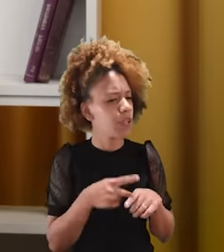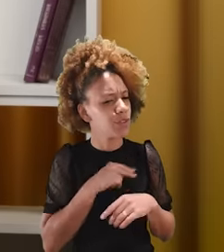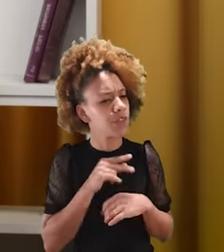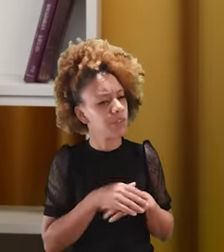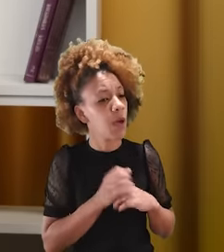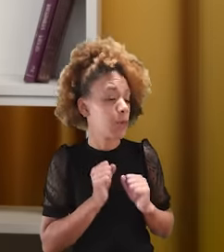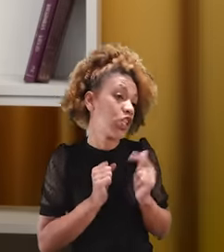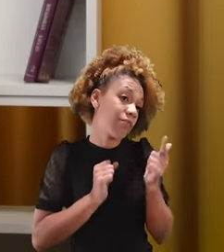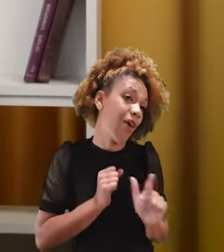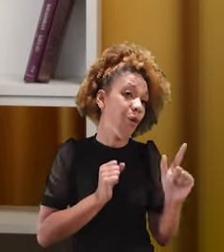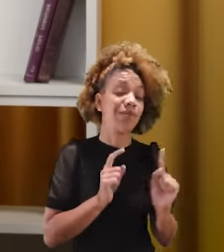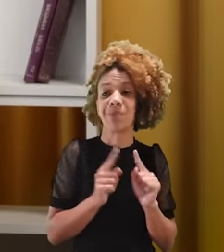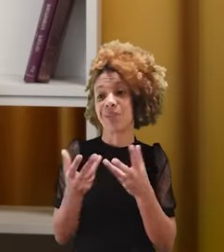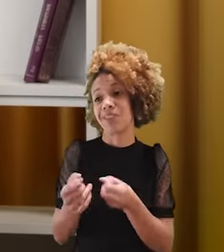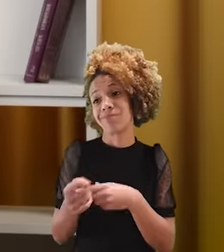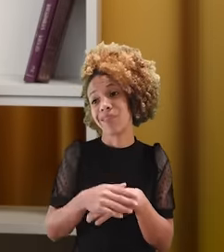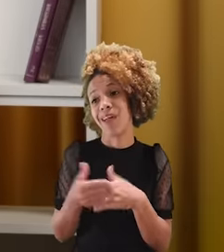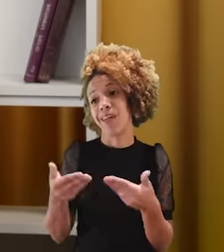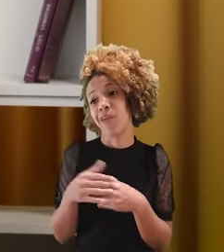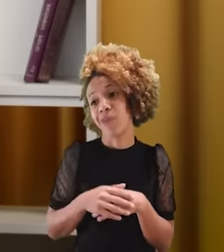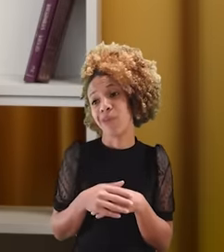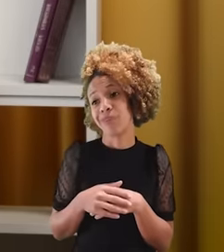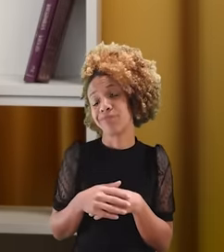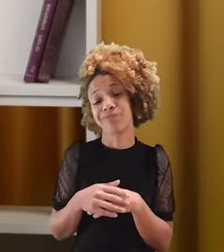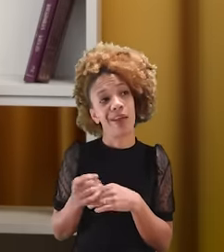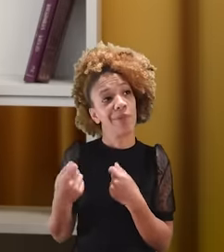fazendo uma outra coisa eu topei isso daqui agora eu tenho que fazer essa merda que é o o achismo